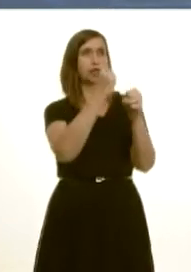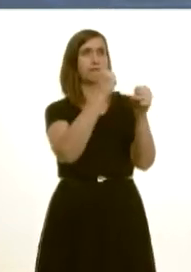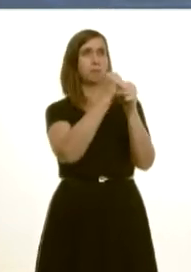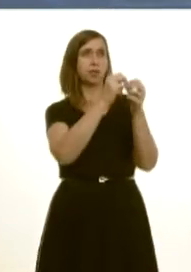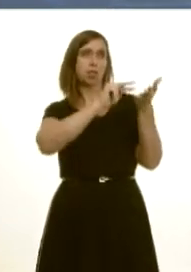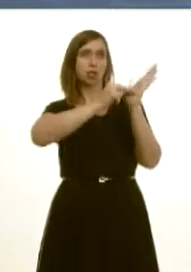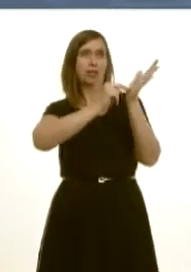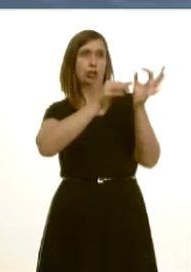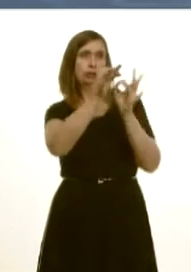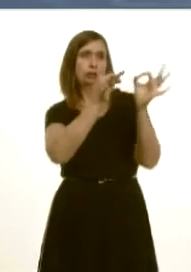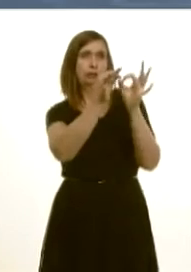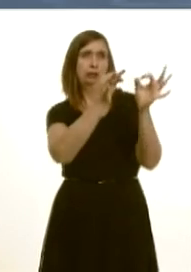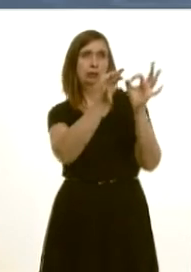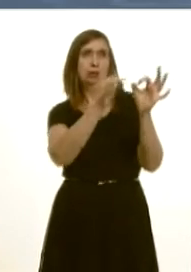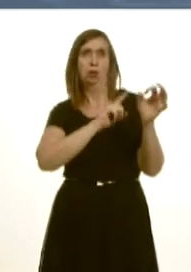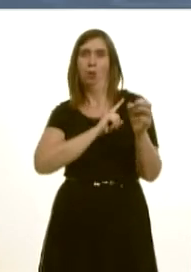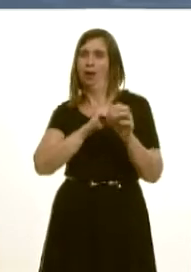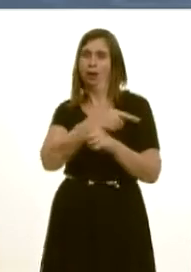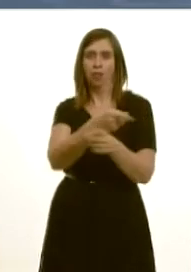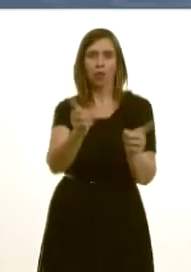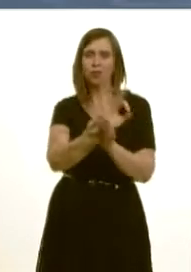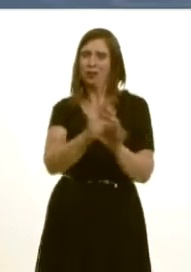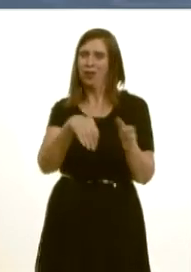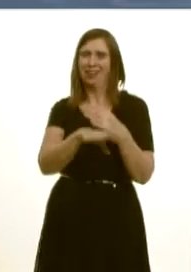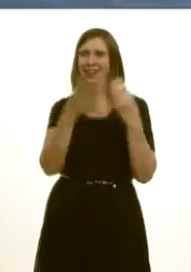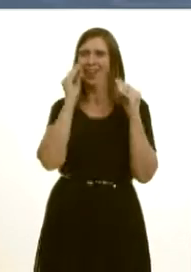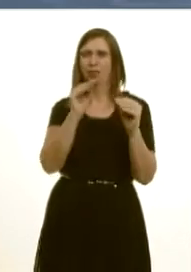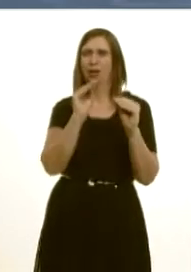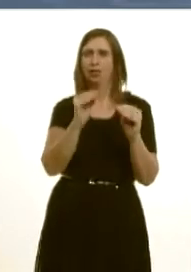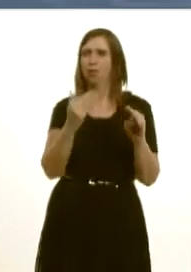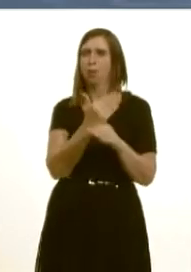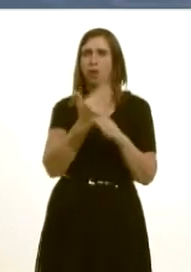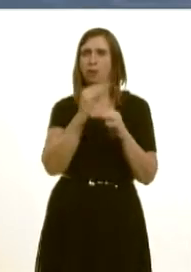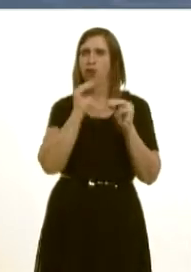ar gyfer lleihau nifer y bobl nad ydynt mewn cyflogaeth, addysg na hyfforddiant, er mwyn